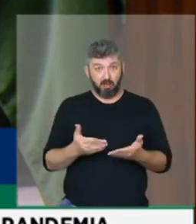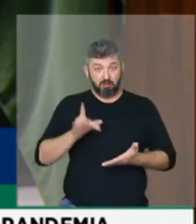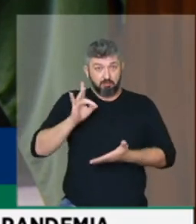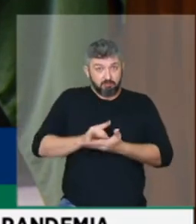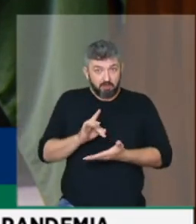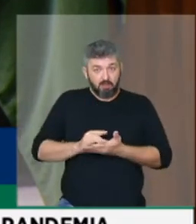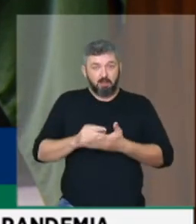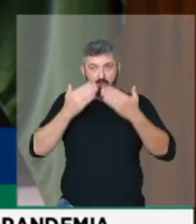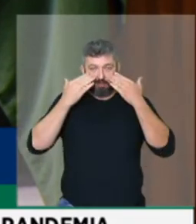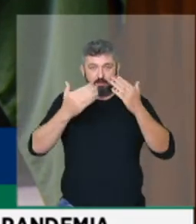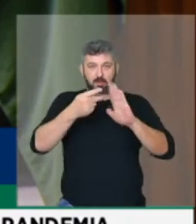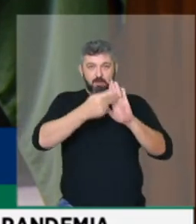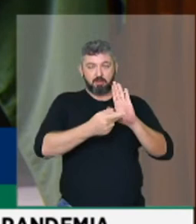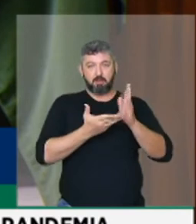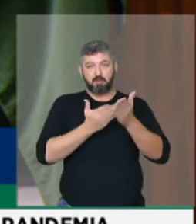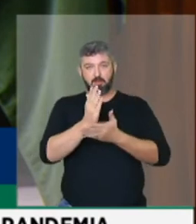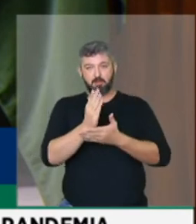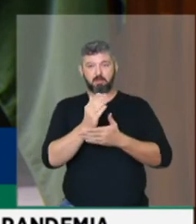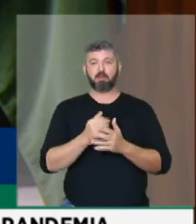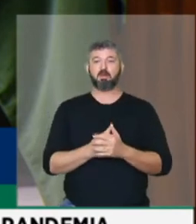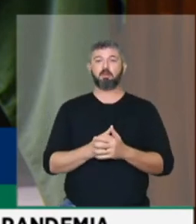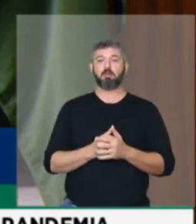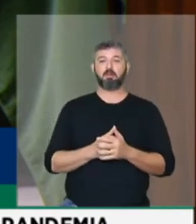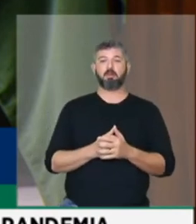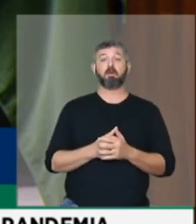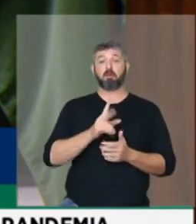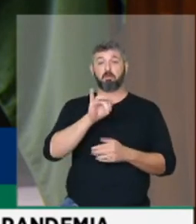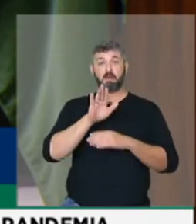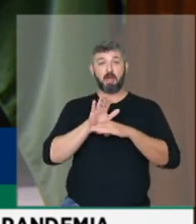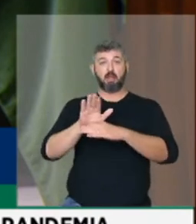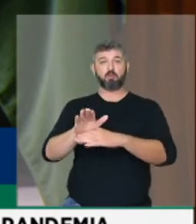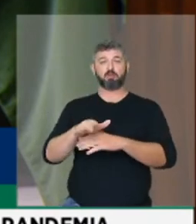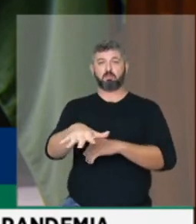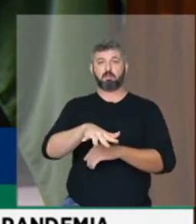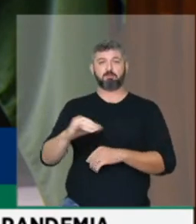ALIÁS, DE APROVAR QUE É O PERCY, QUE VAI SOCORRER UM SETOR TÃO IMPORTANTE EM TERMOS DE GERAÇÃO DE EMPREGO PARA O BRASIL QUE É O SETOR